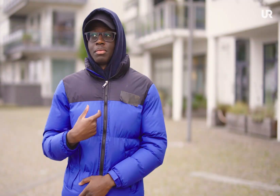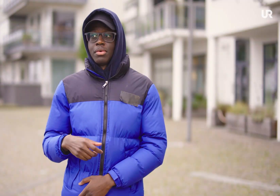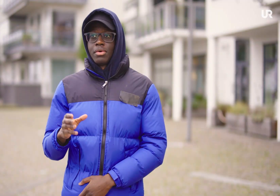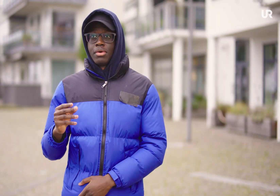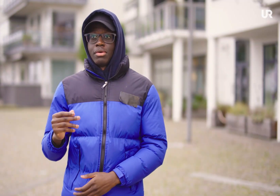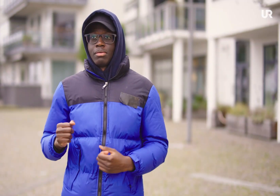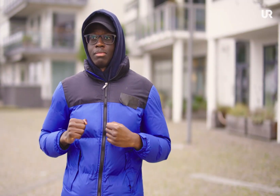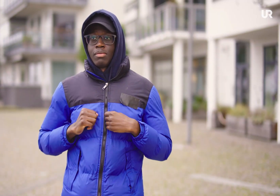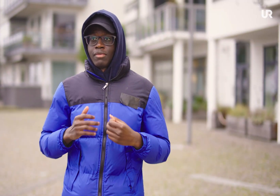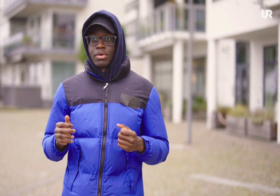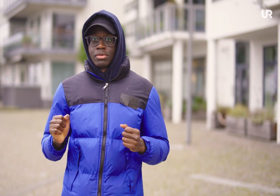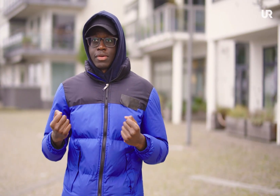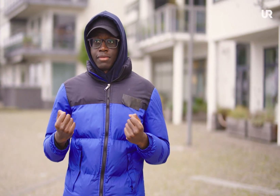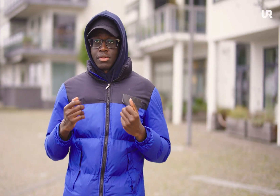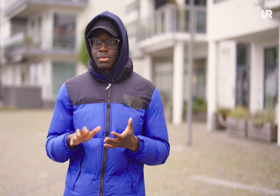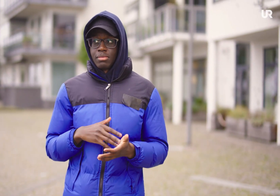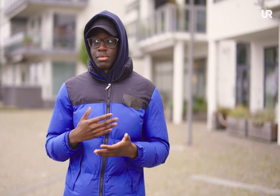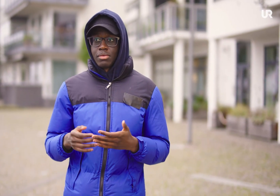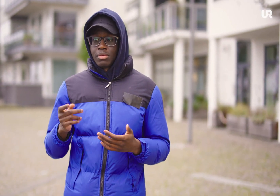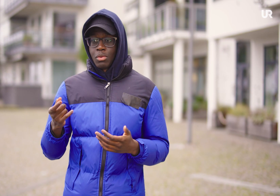För mig är det självklart viktigt med teckenspråk.